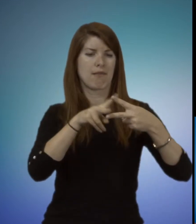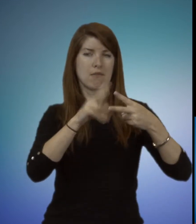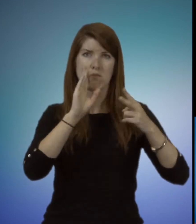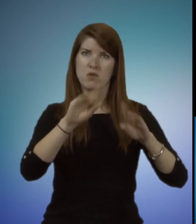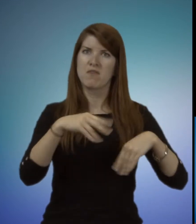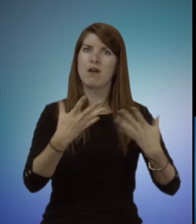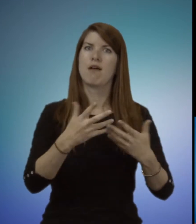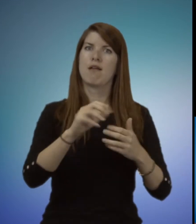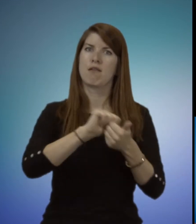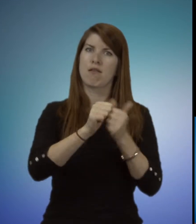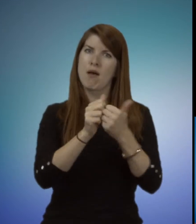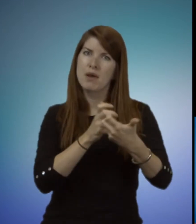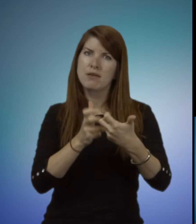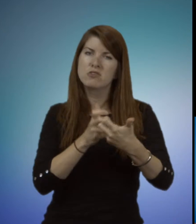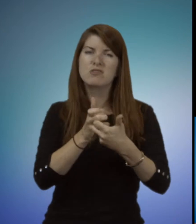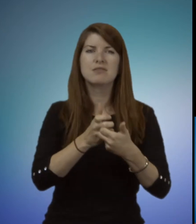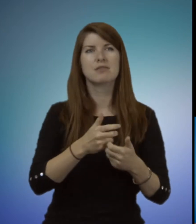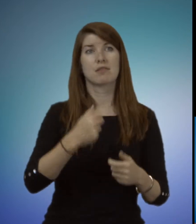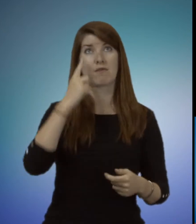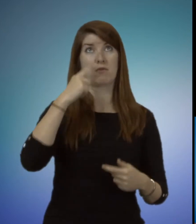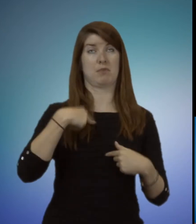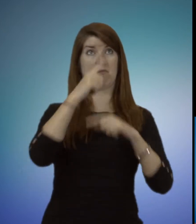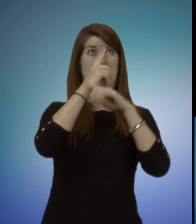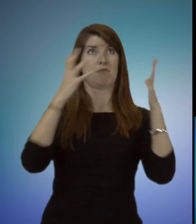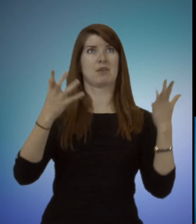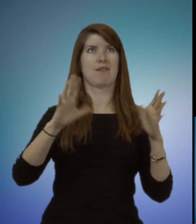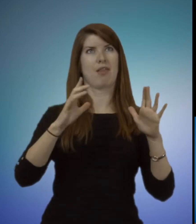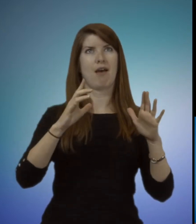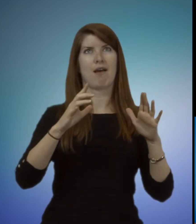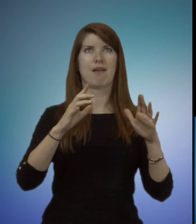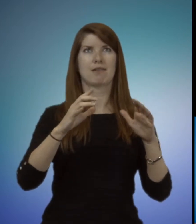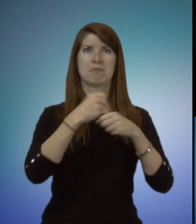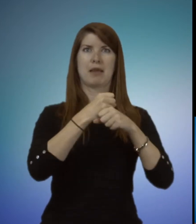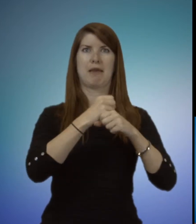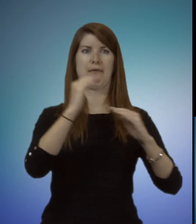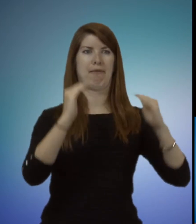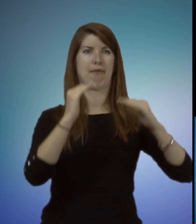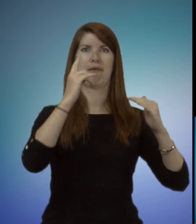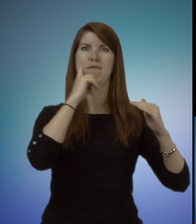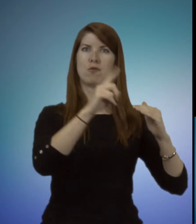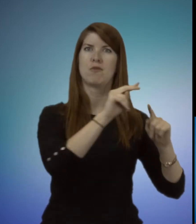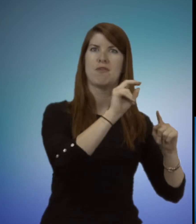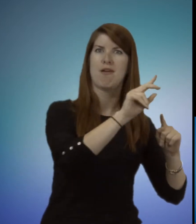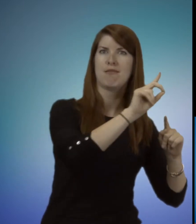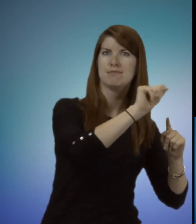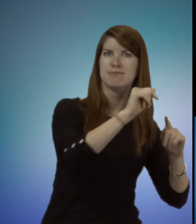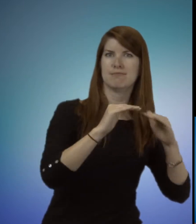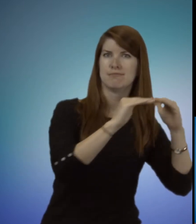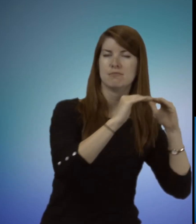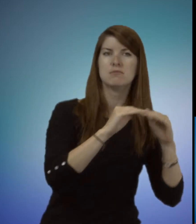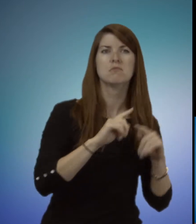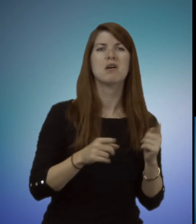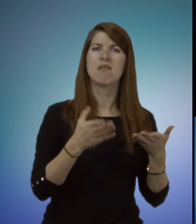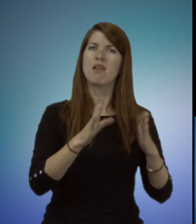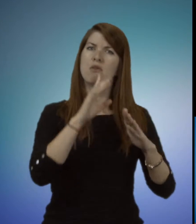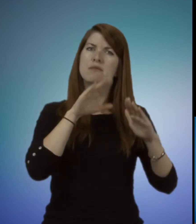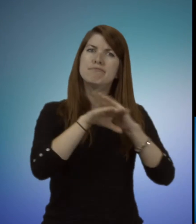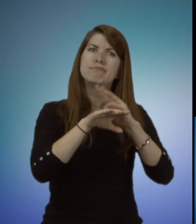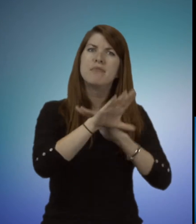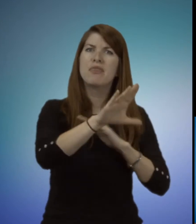acuerdo, lo cual yo creo que significa emparejar las cosas, y es una combinación para que su hijo pueda tener acceso al programa instrumental.